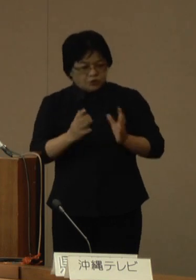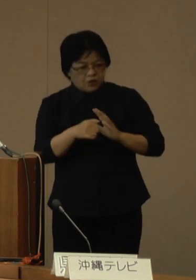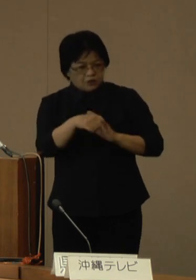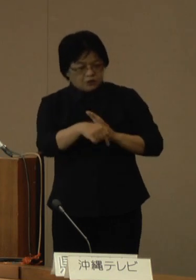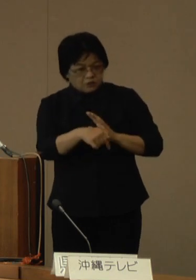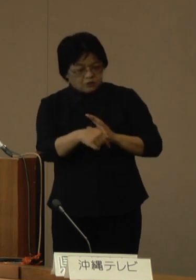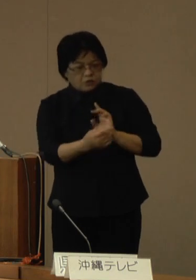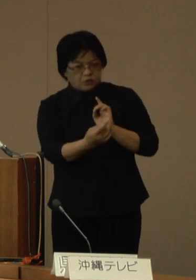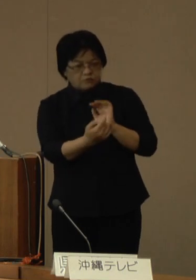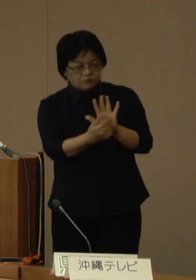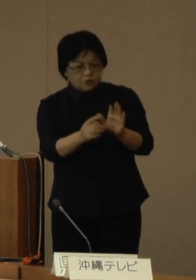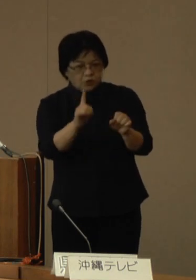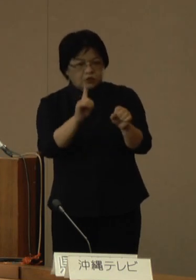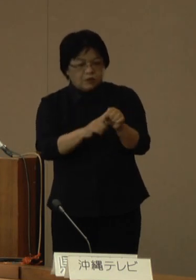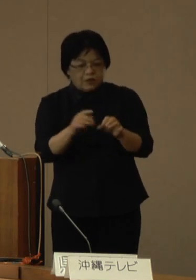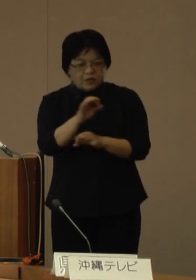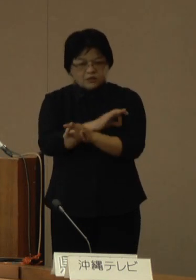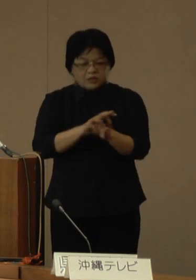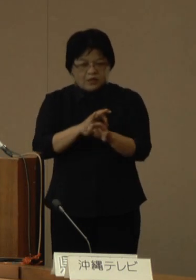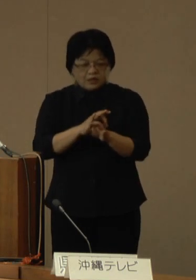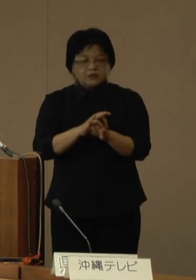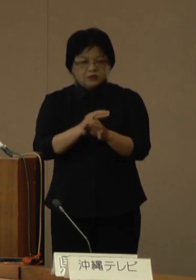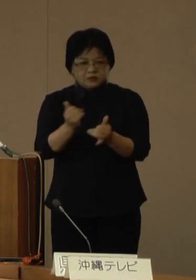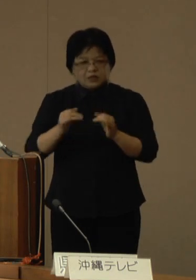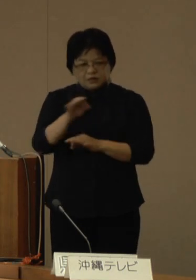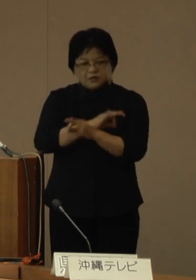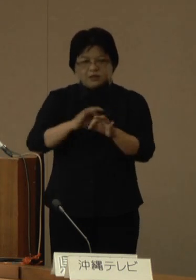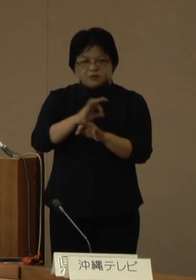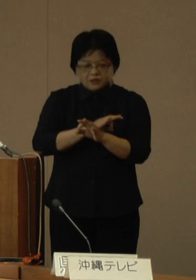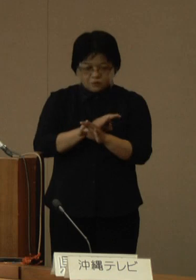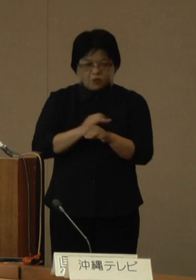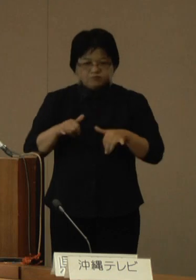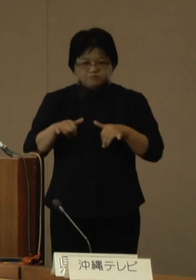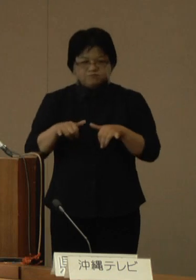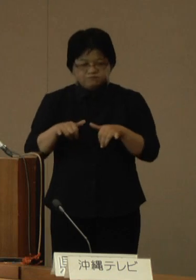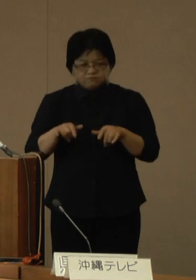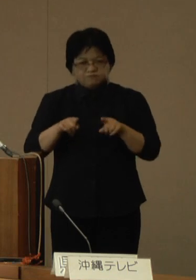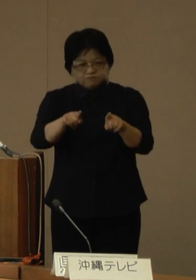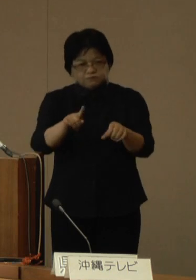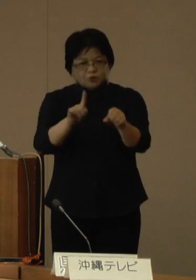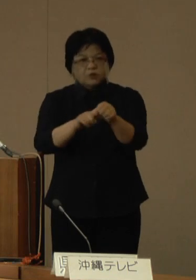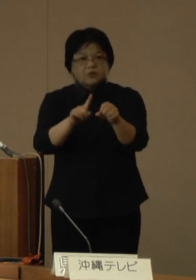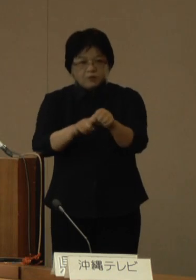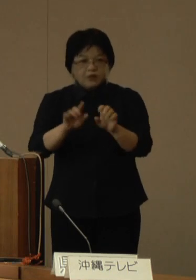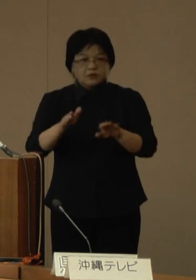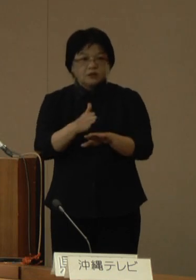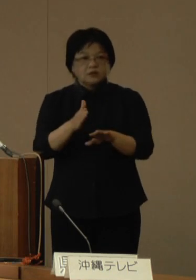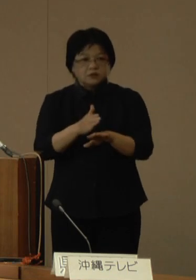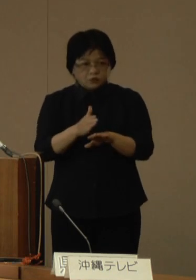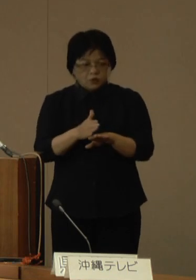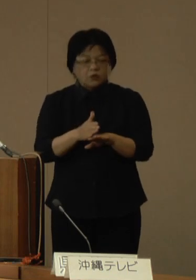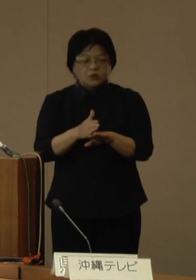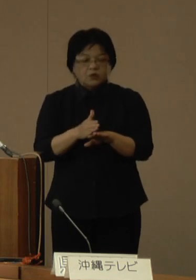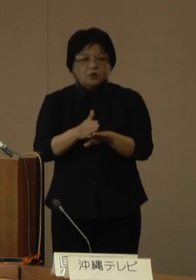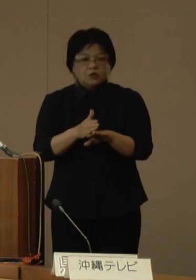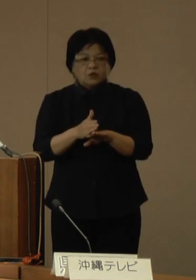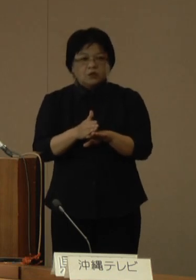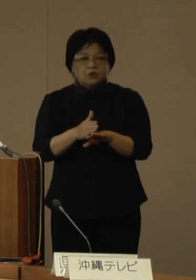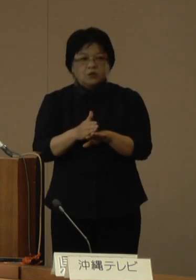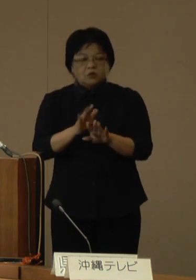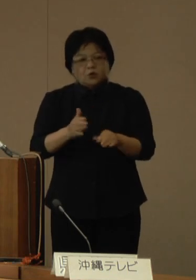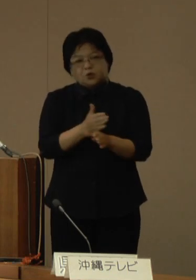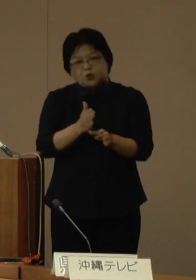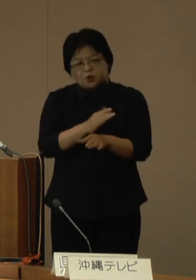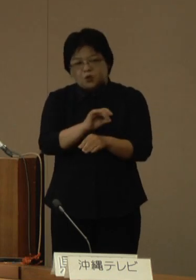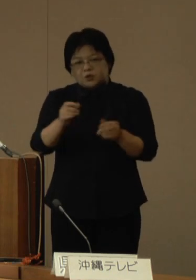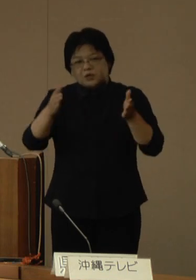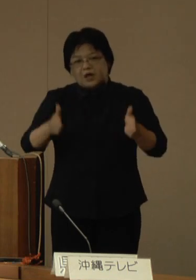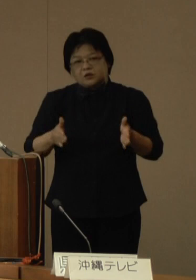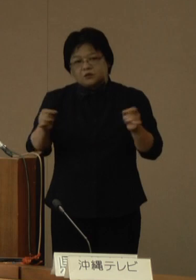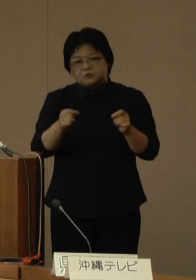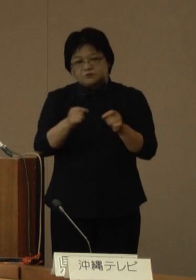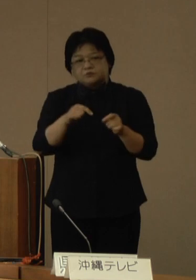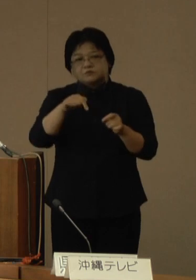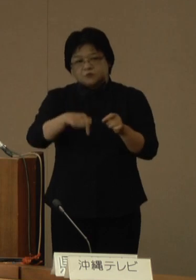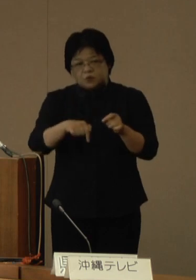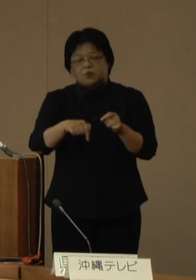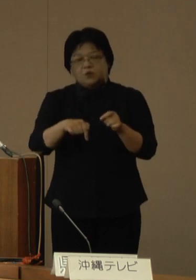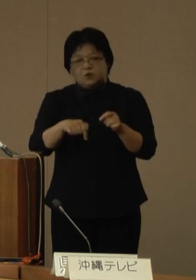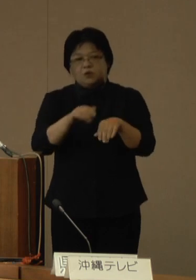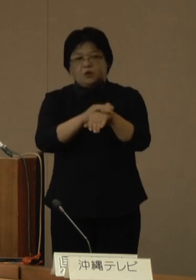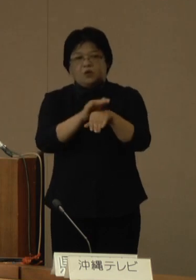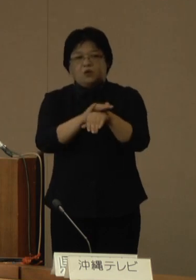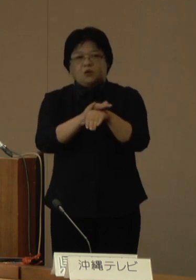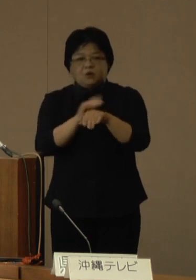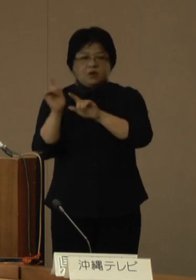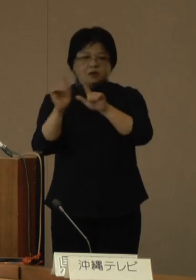社会経済活動との両立を目指すことを目的に、今般、療養期間の短縮や発生届の対象の限定化について、新たな基準を示しています